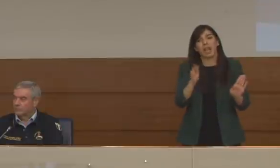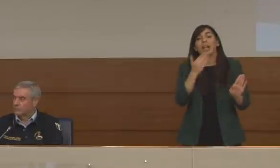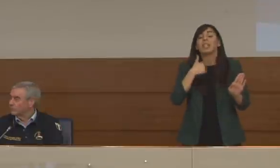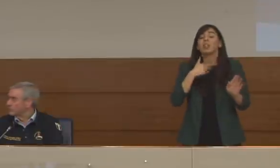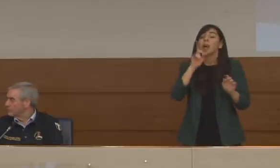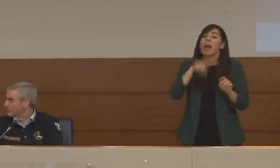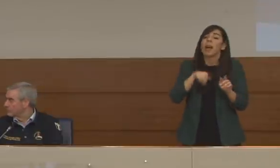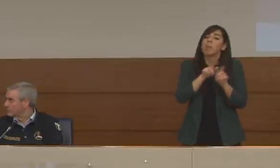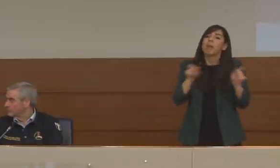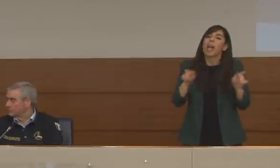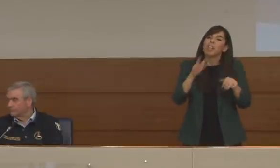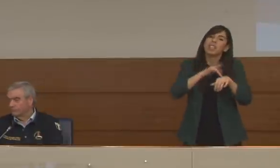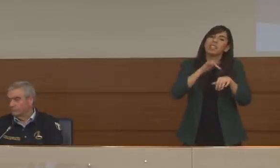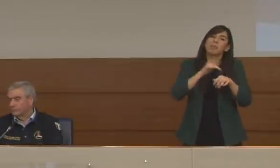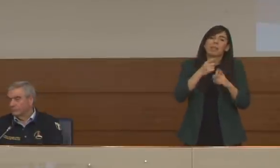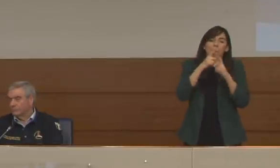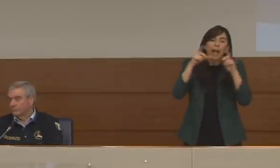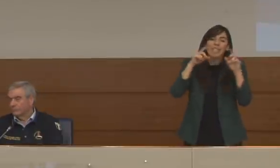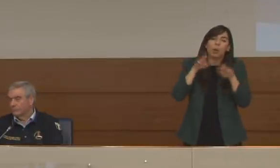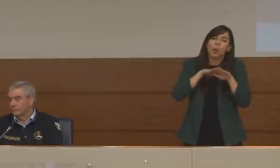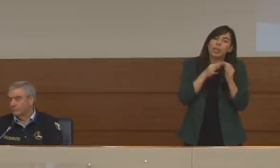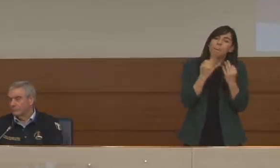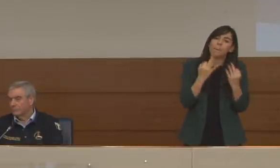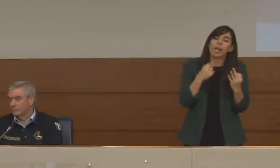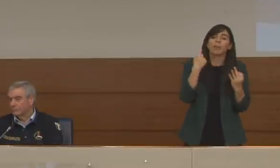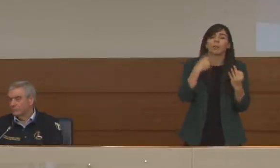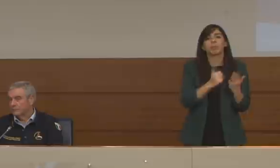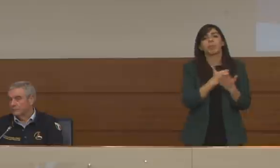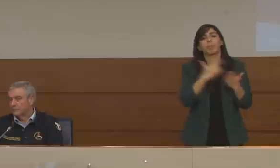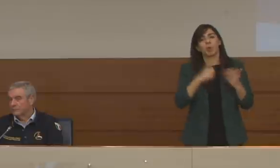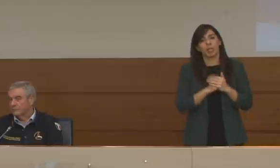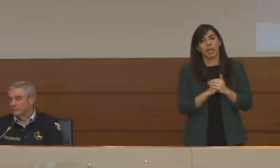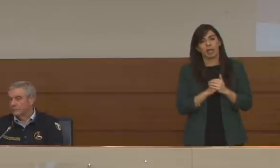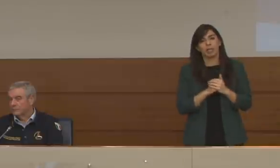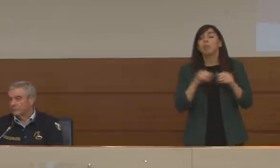sarà importante. Probabilmente la dovremmo usare nei posti in cui non sarà